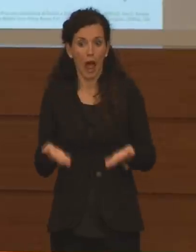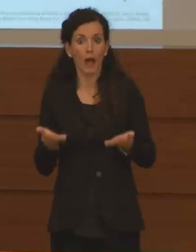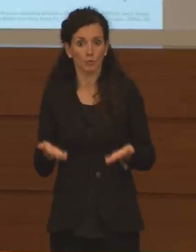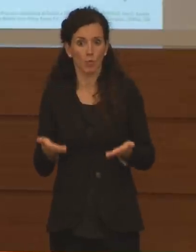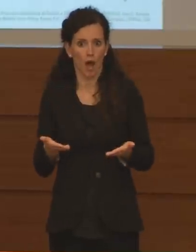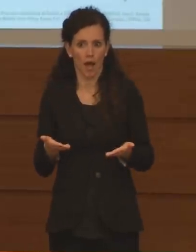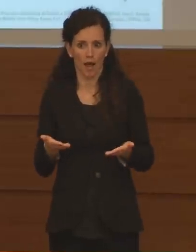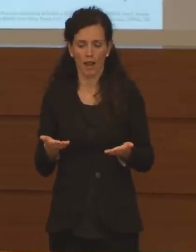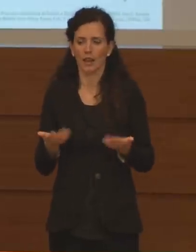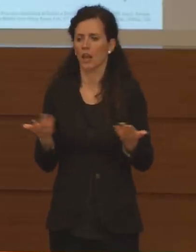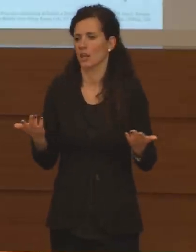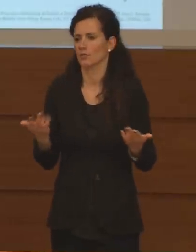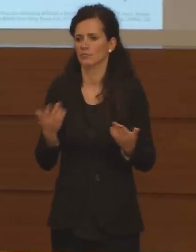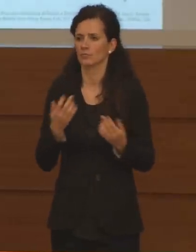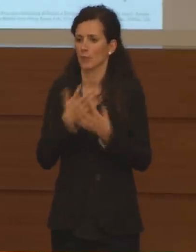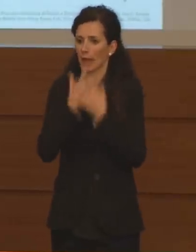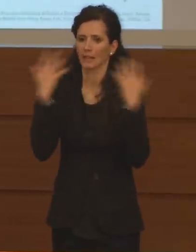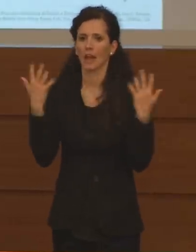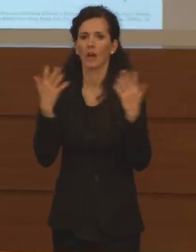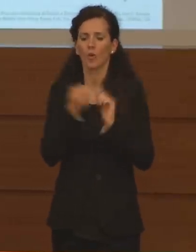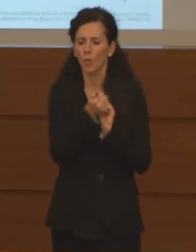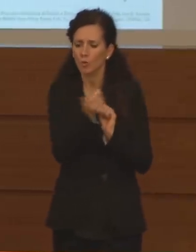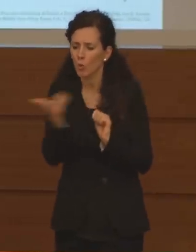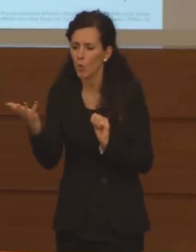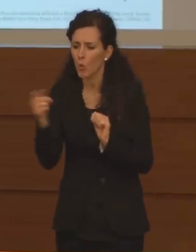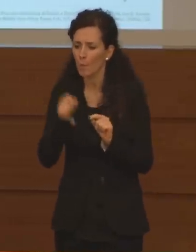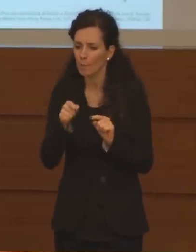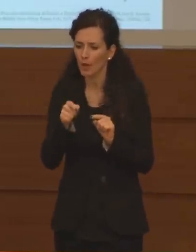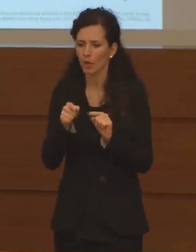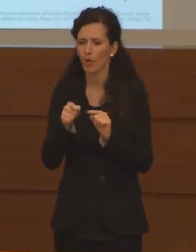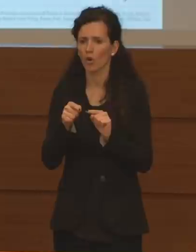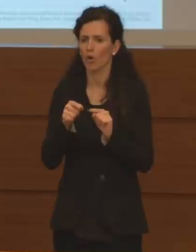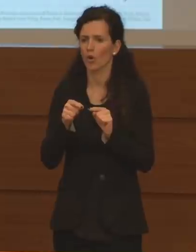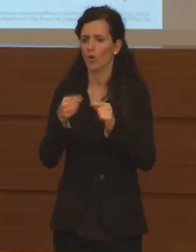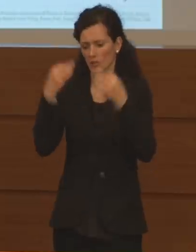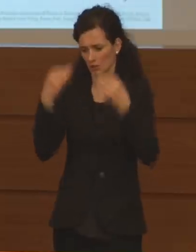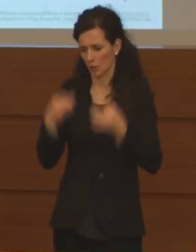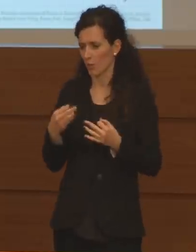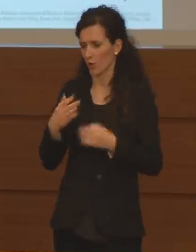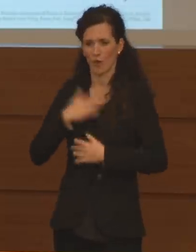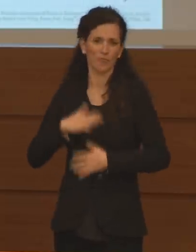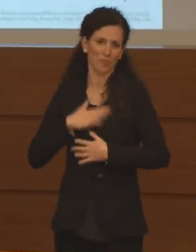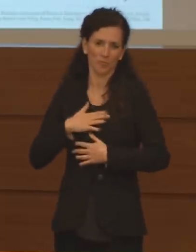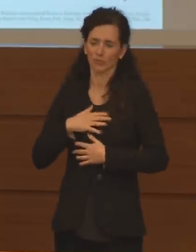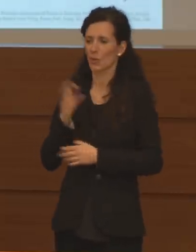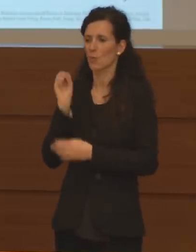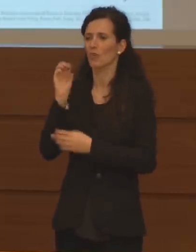numeri ce li diconoe volentieri ce lo dirà il professore Rezza, ci sono a